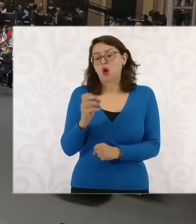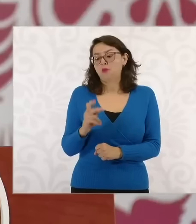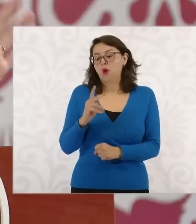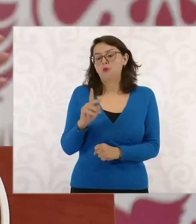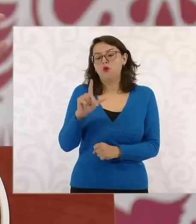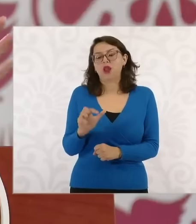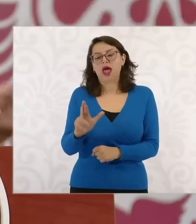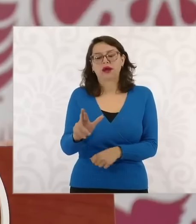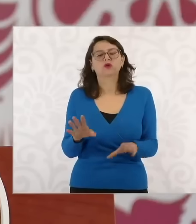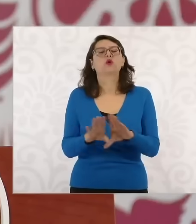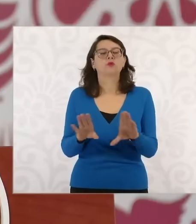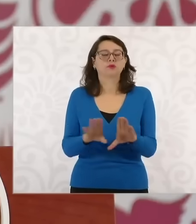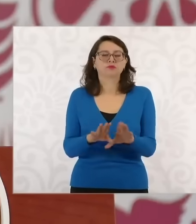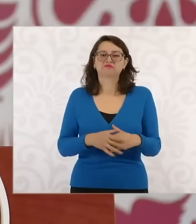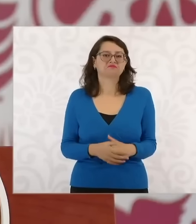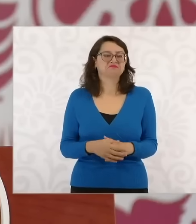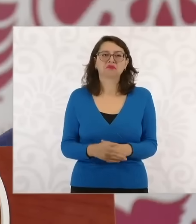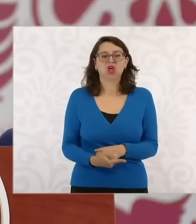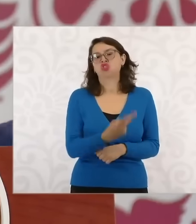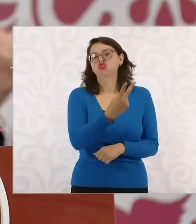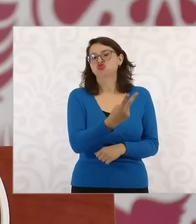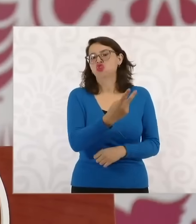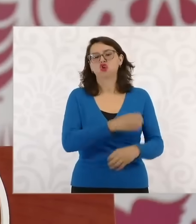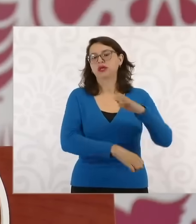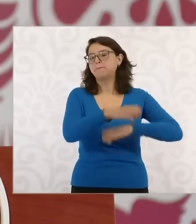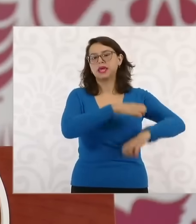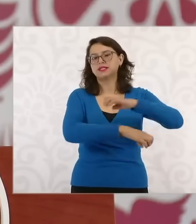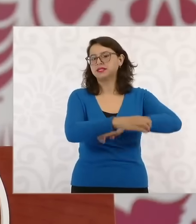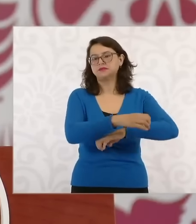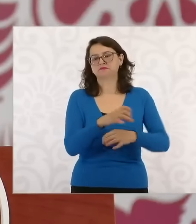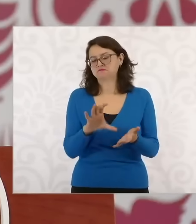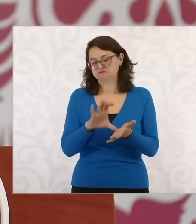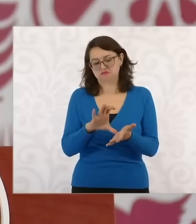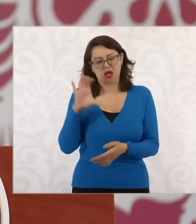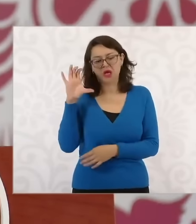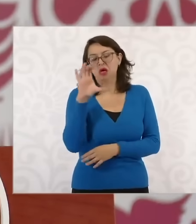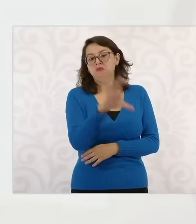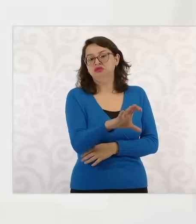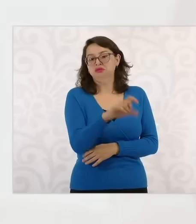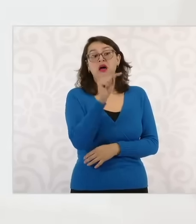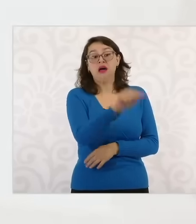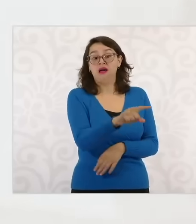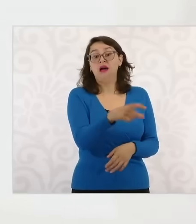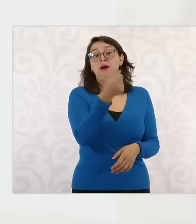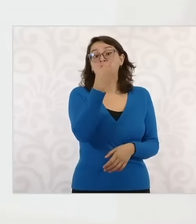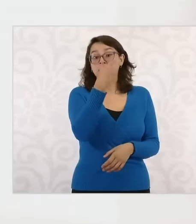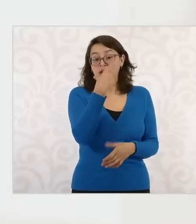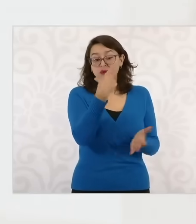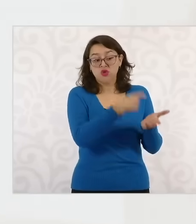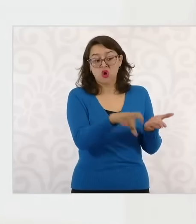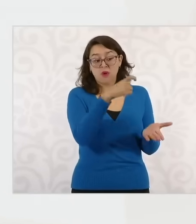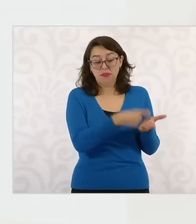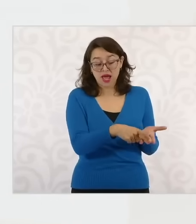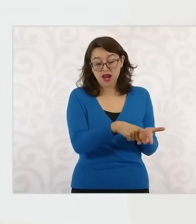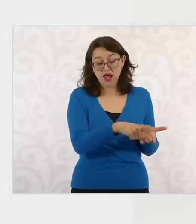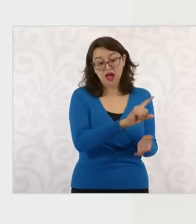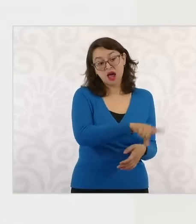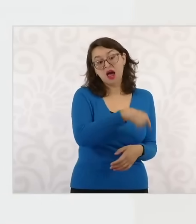que se encargaban de todo, del adquirir el medicamento y distribuirlo hasta el usuario final?